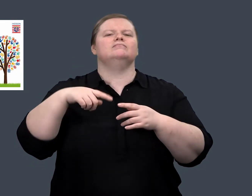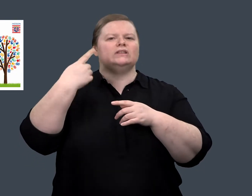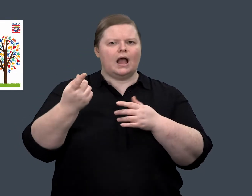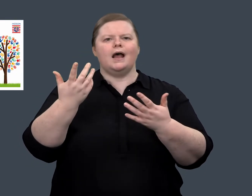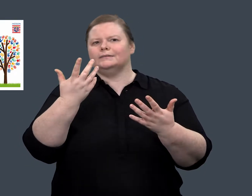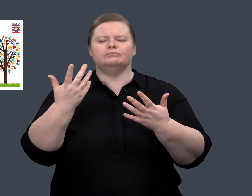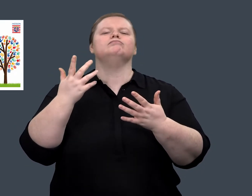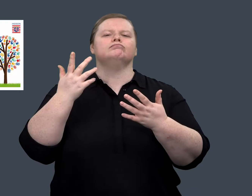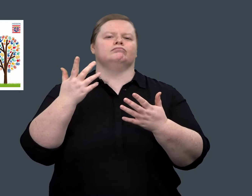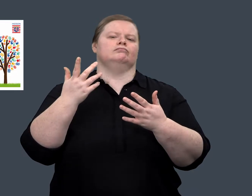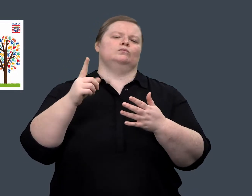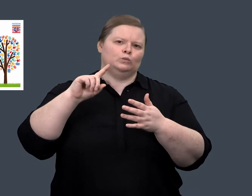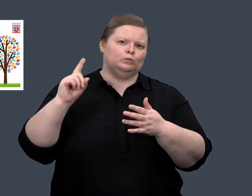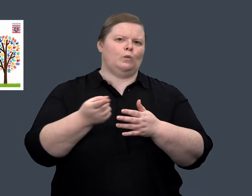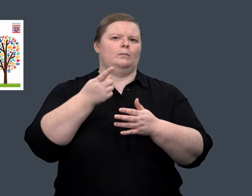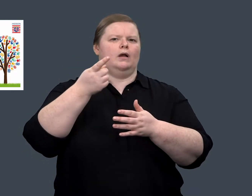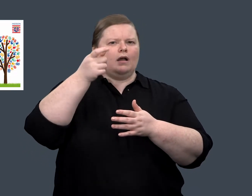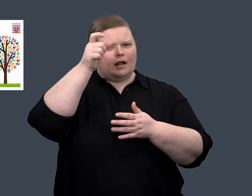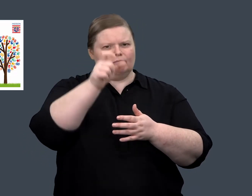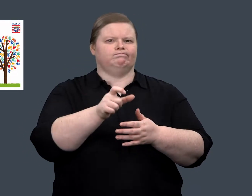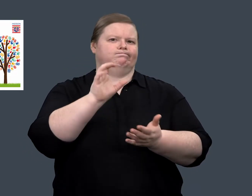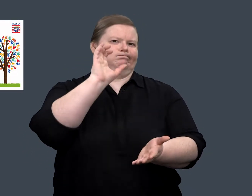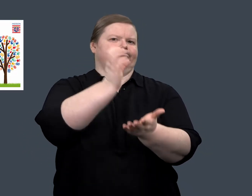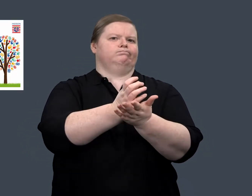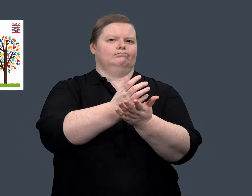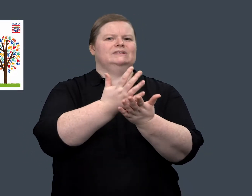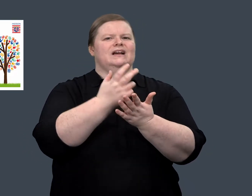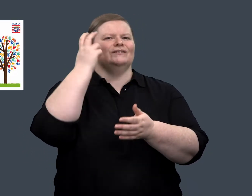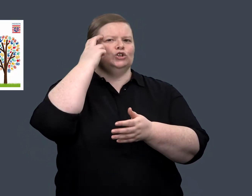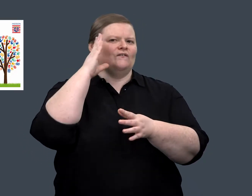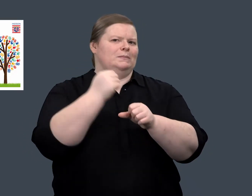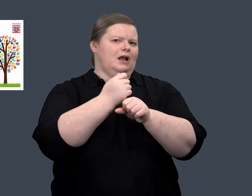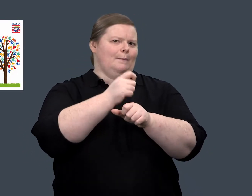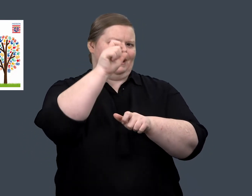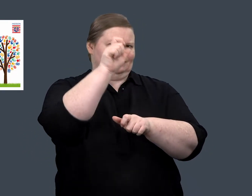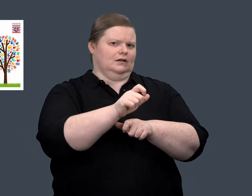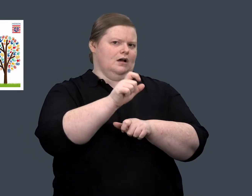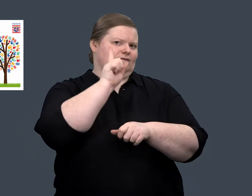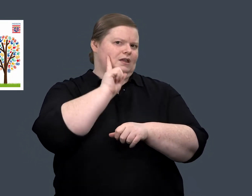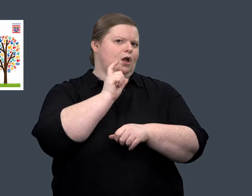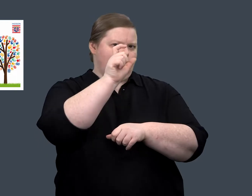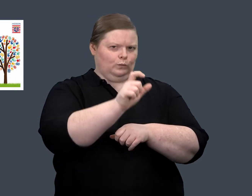erfolgte eine erneute Beschäftigung einer wissenschaftlichen Mitarbeiterin